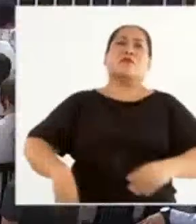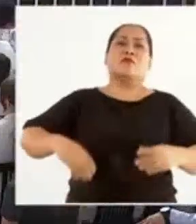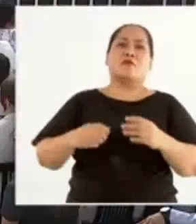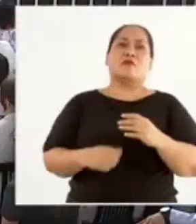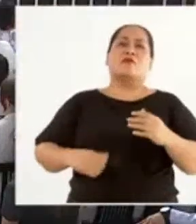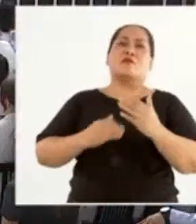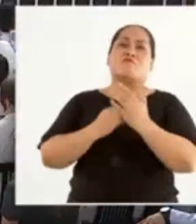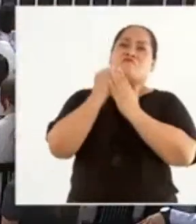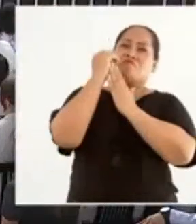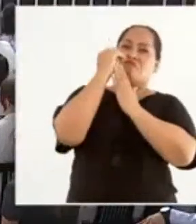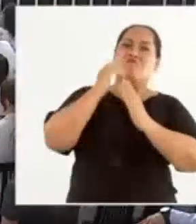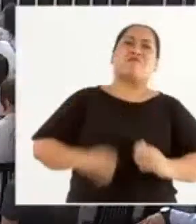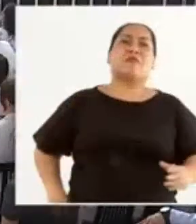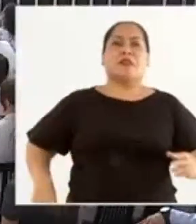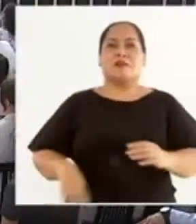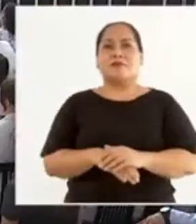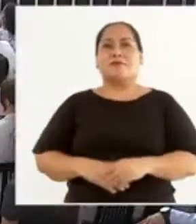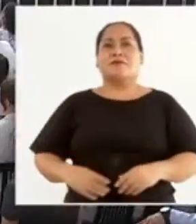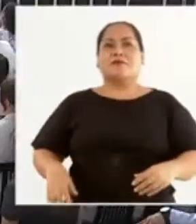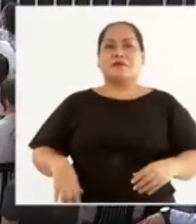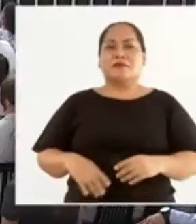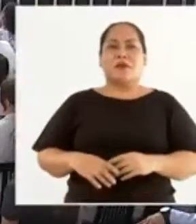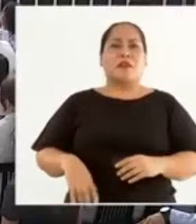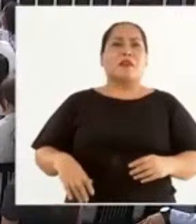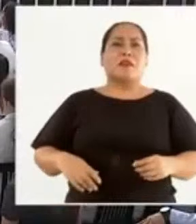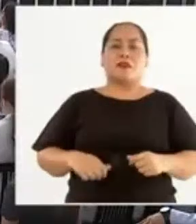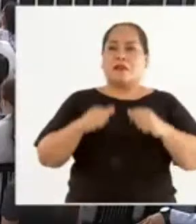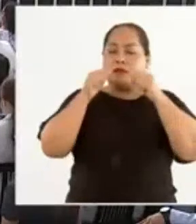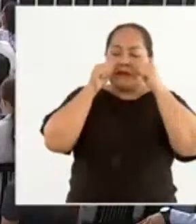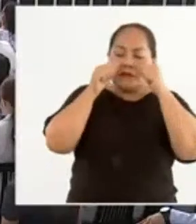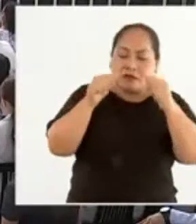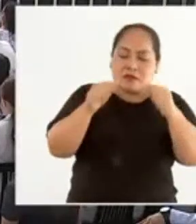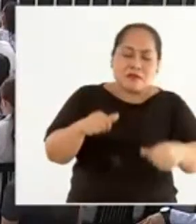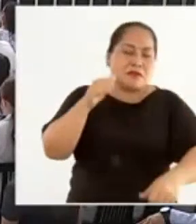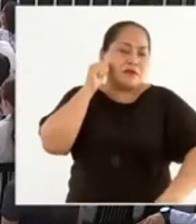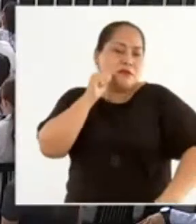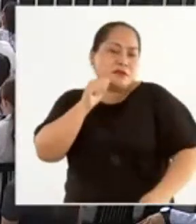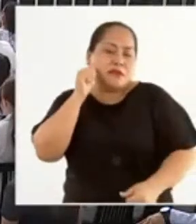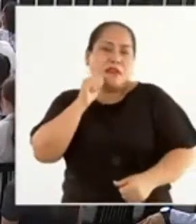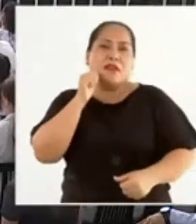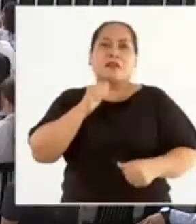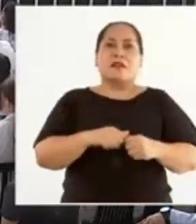respaldo permanente de la presidenta y de las fuerzas federales que junto con el gobierno